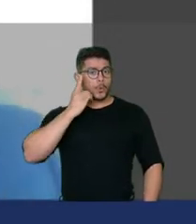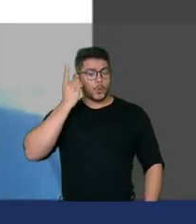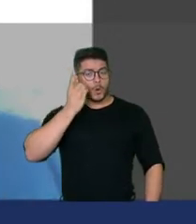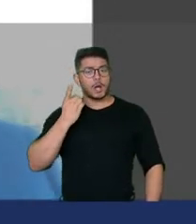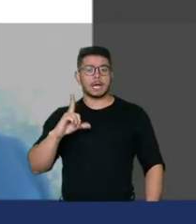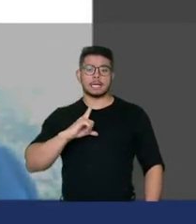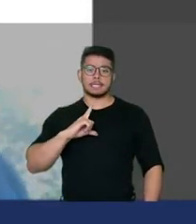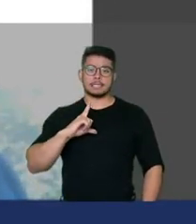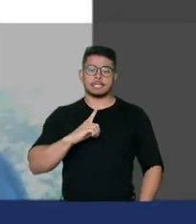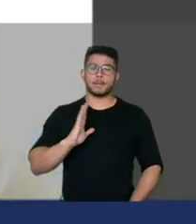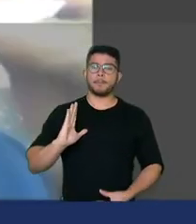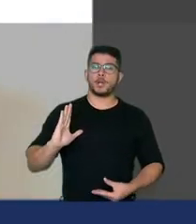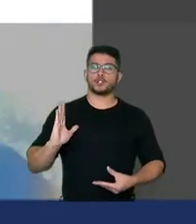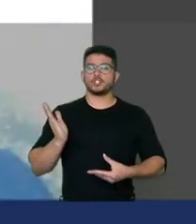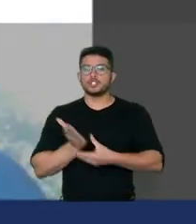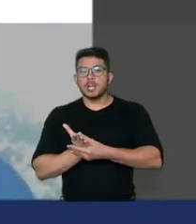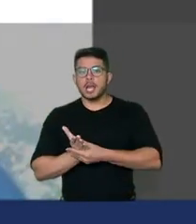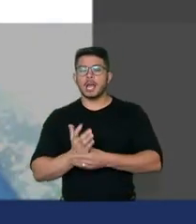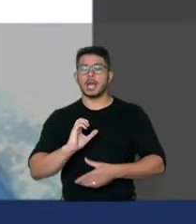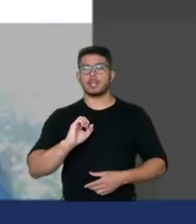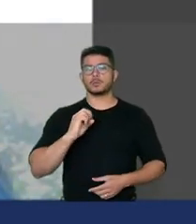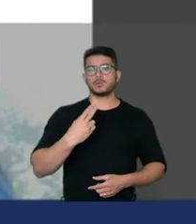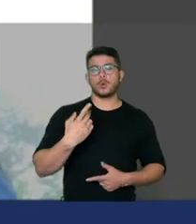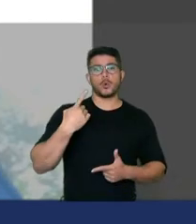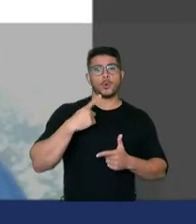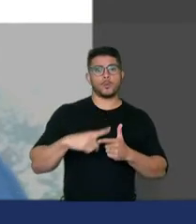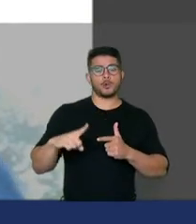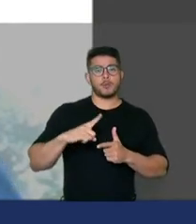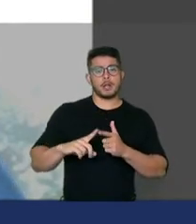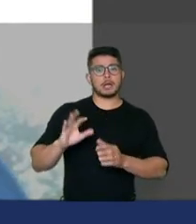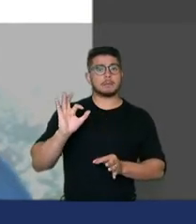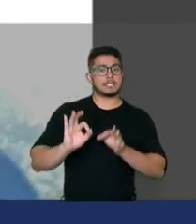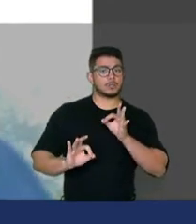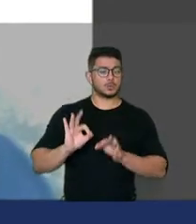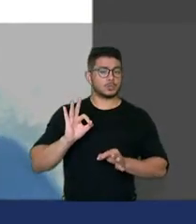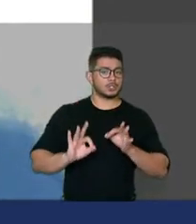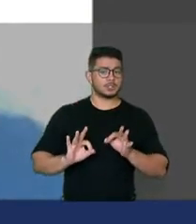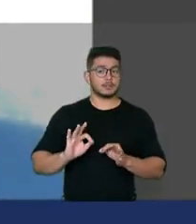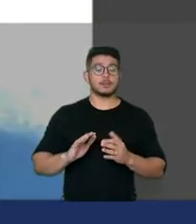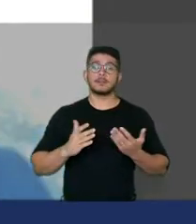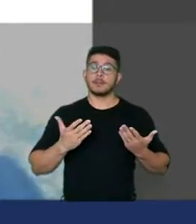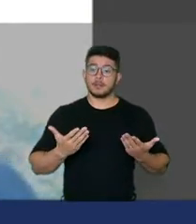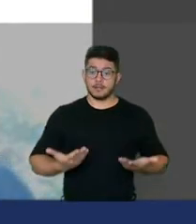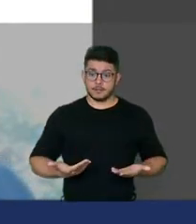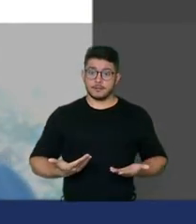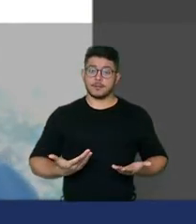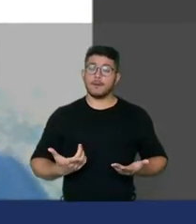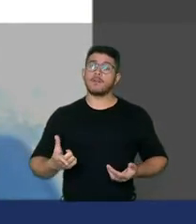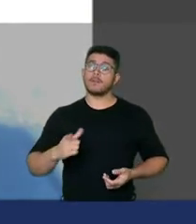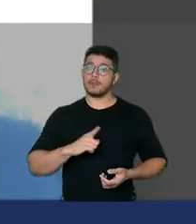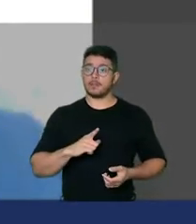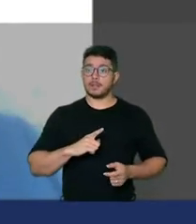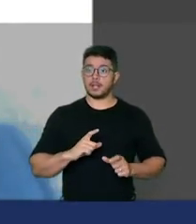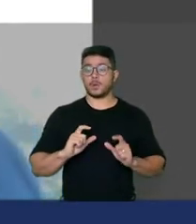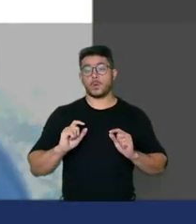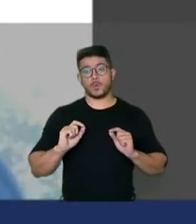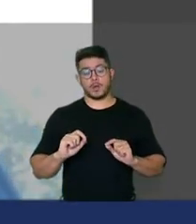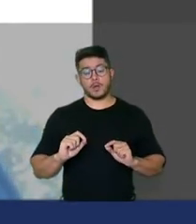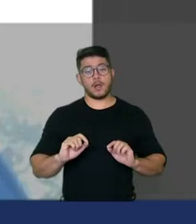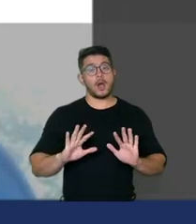PORQUE QUANDO UM DEPUTADO TEM ALGUM PROCESSO, ALGUM PROBLEMA NA JUSTIÇA, SOBRE ELE VEM A AMEAÇA, A AMEAÇA DE QUE ELE